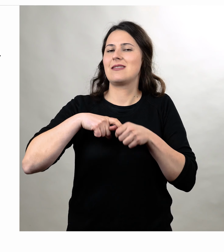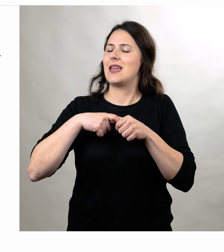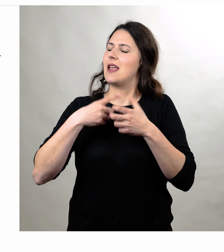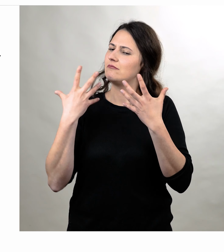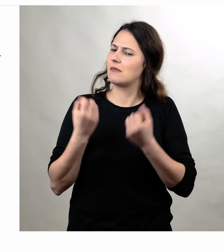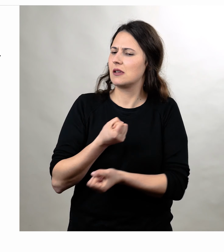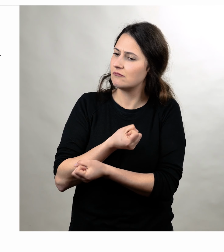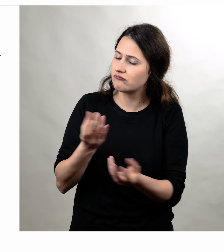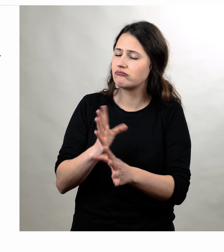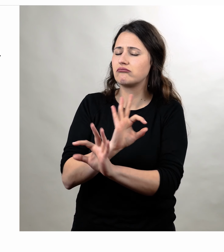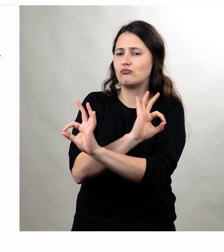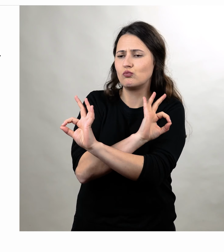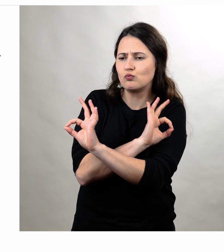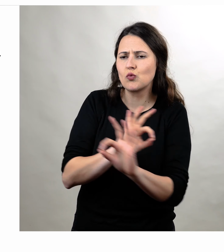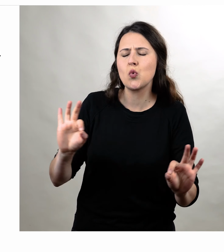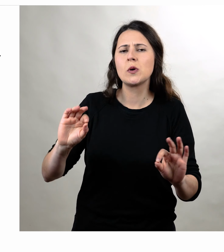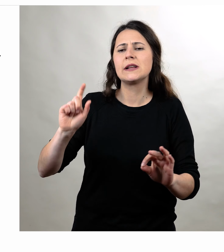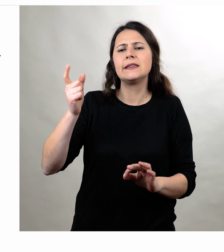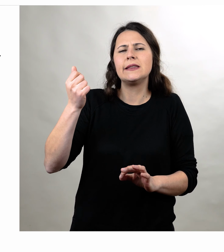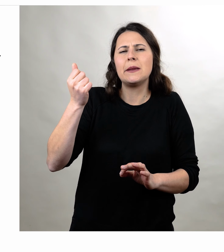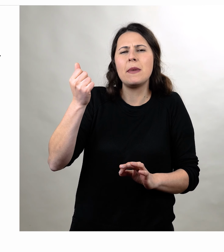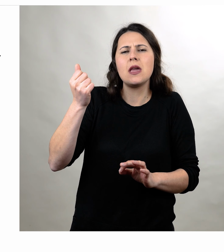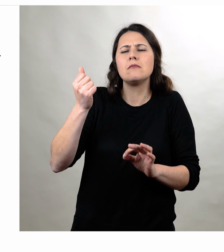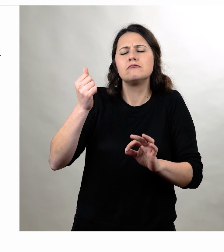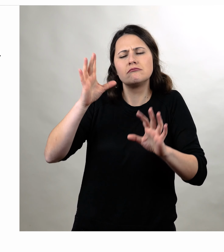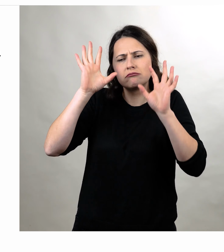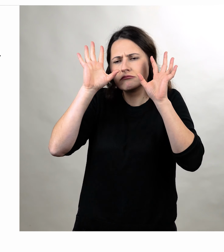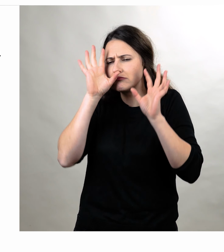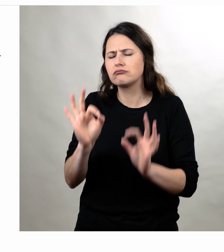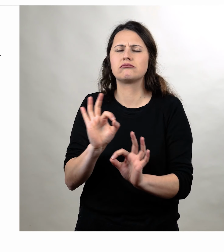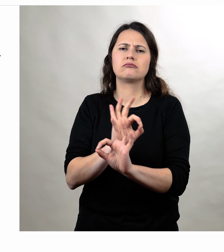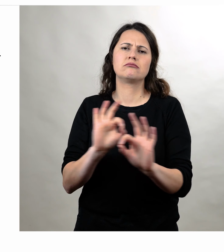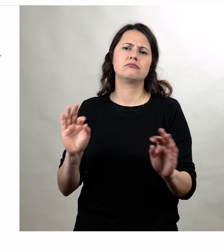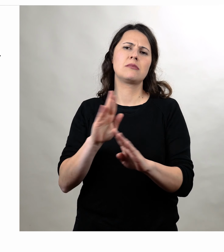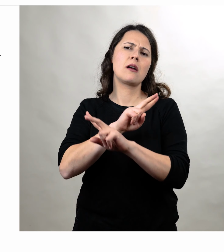Ξεκάθαρη τιμή χωρίς κρυφές χρεώσεις